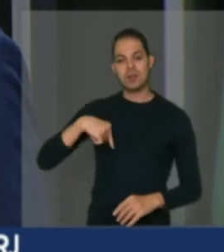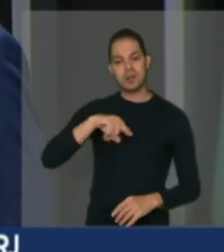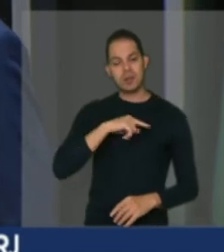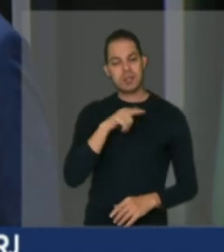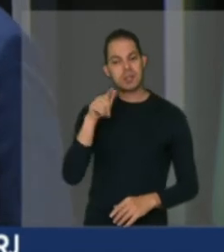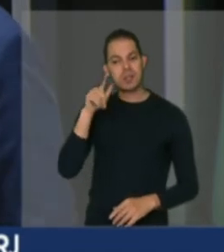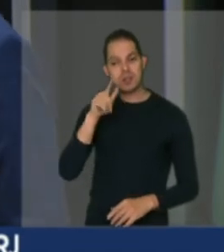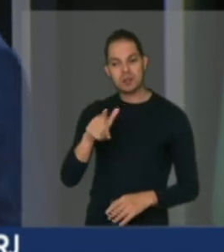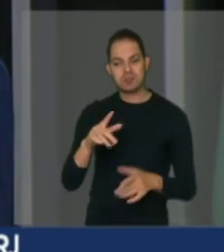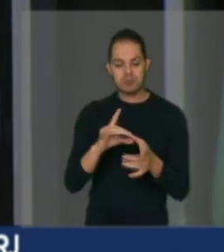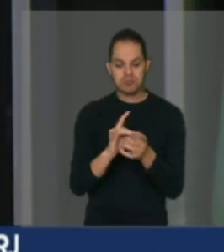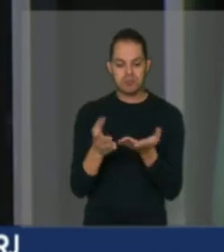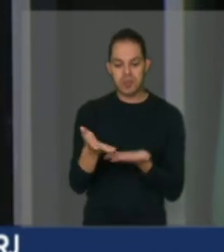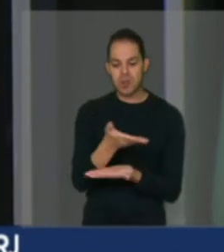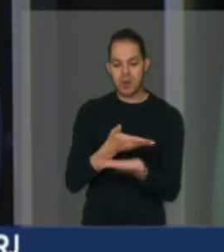NOSSO PAÍS. -- [PRESIDENTE]: OK,